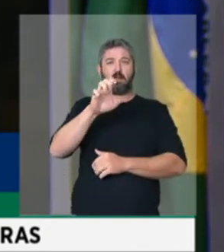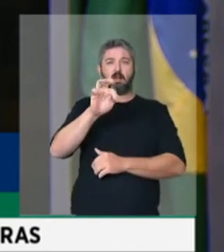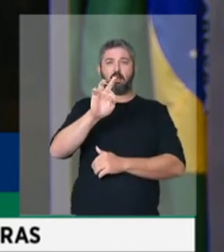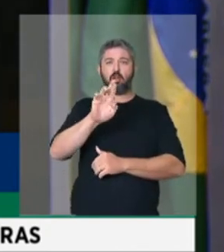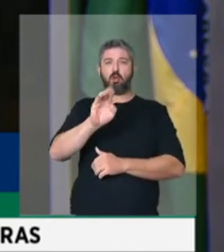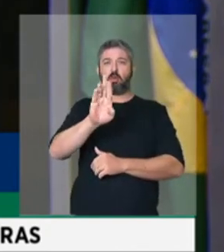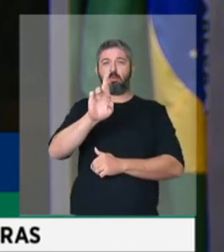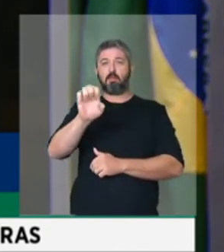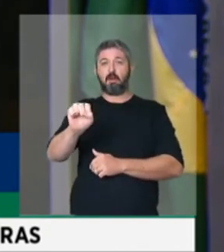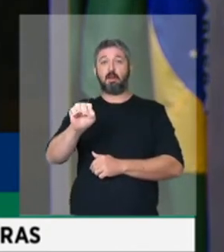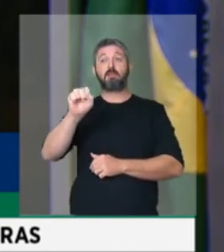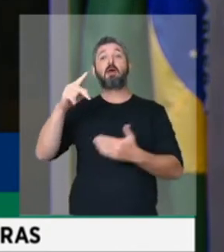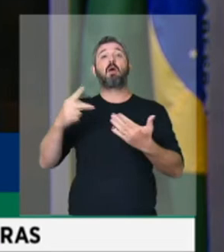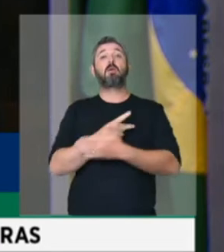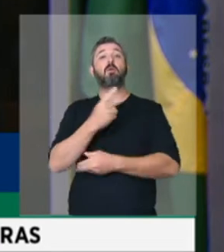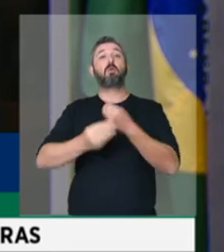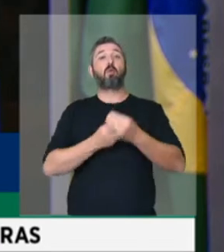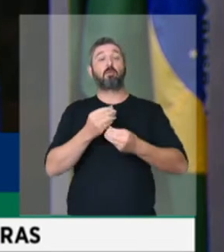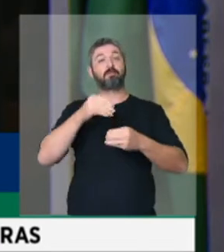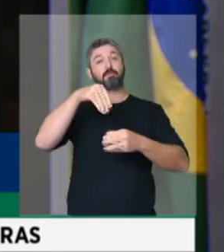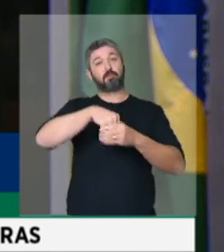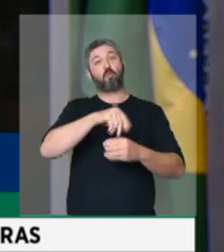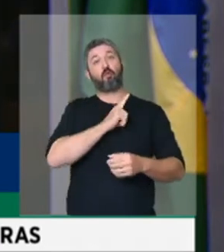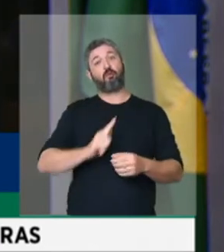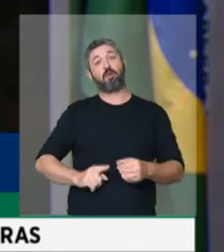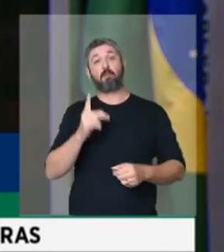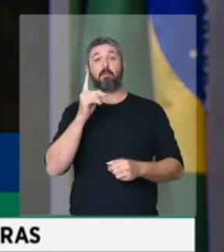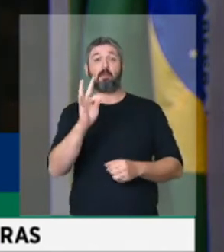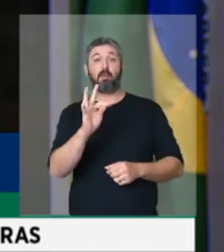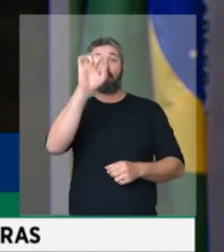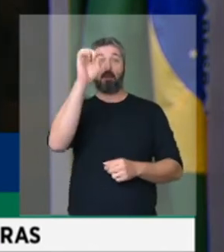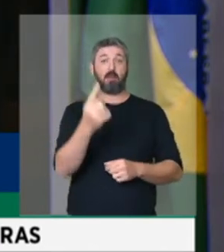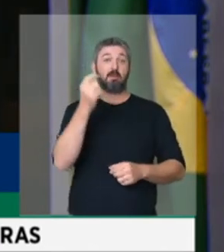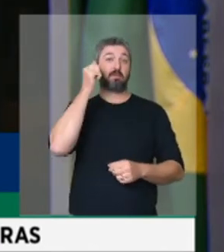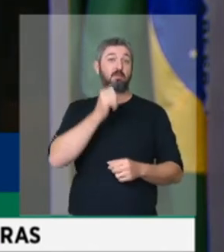APÓS CRÍTICAS DE PARTIDOS DA OPOSIÇÃO, ESPECIALMENTE O PT. É BOM NÓS RECORDARMOS